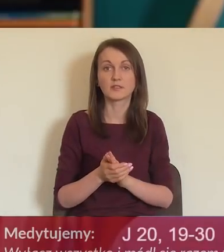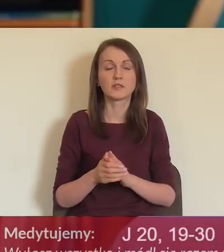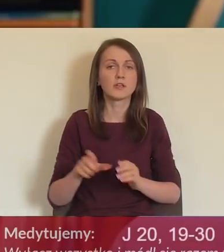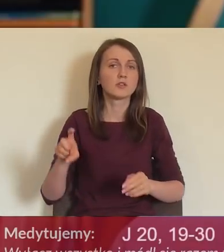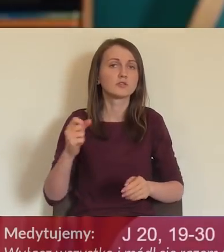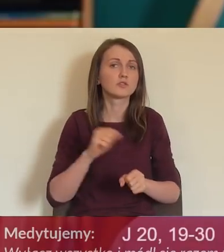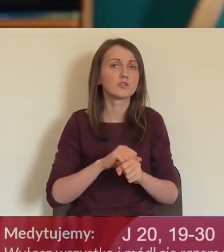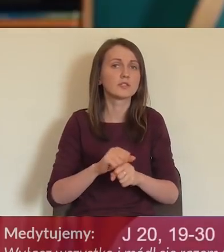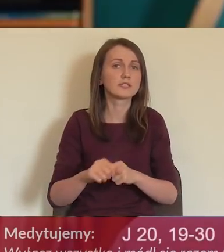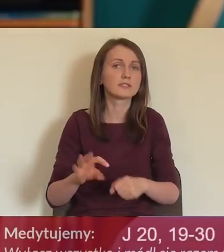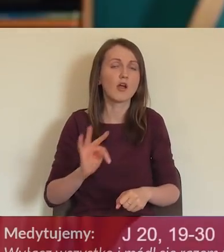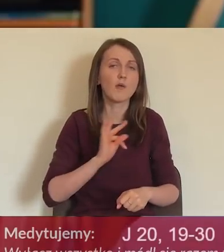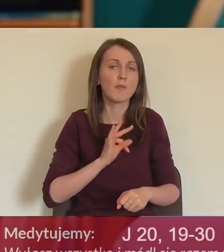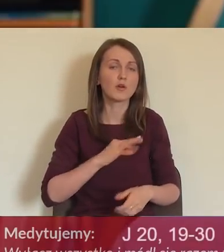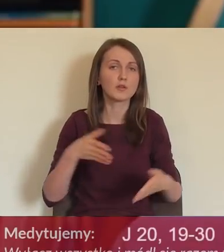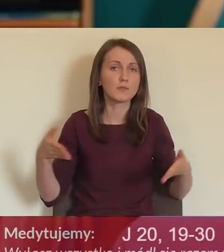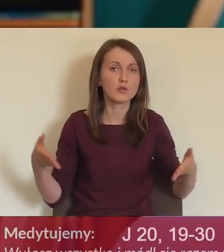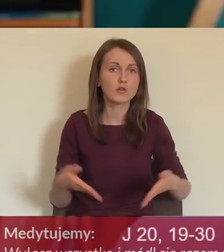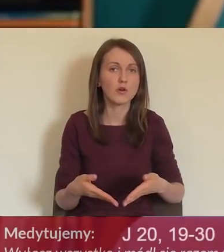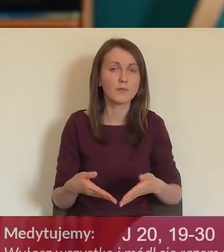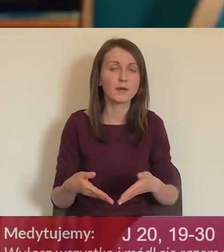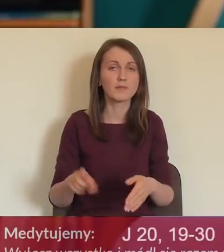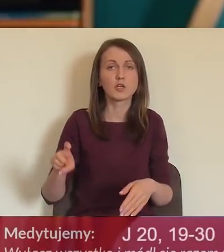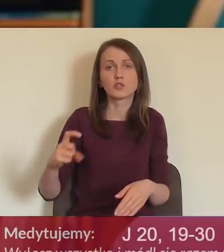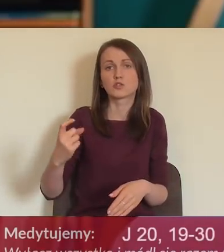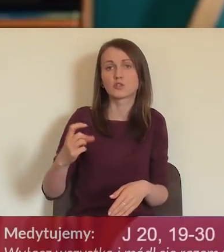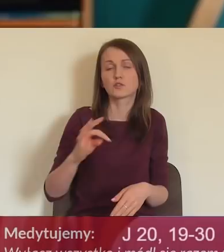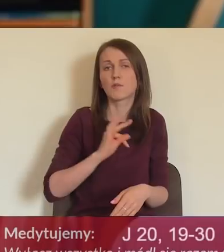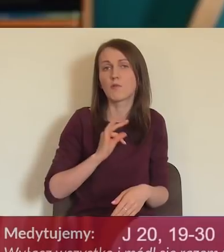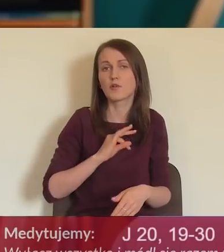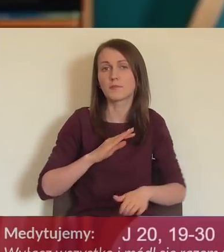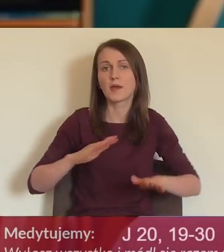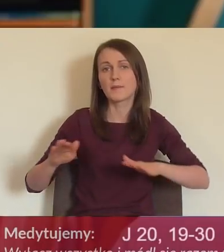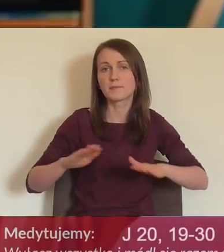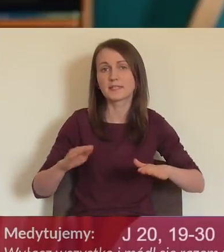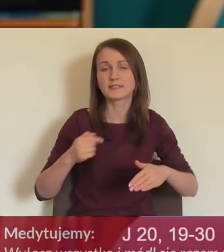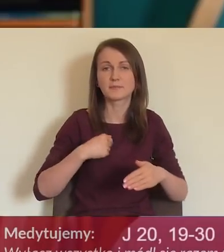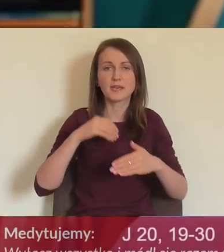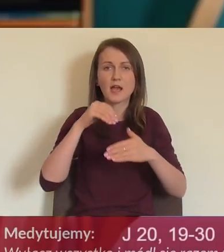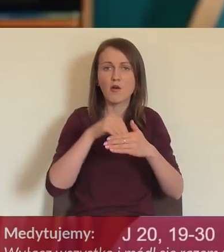miejscem, do którego się chowam, przed kim się chowam, to, co mnie najmocniej dotknęło.